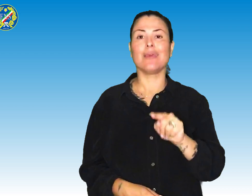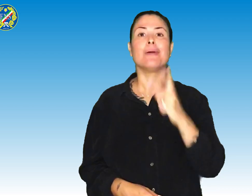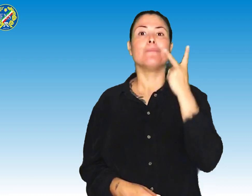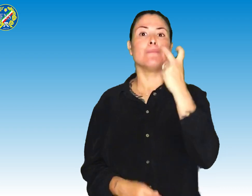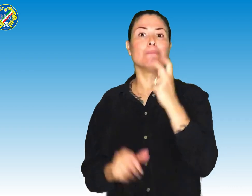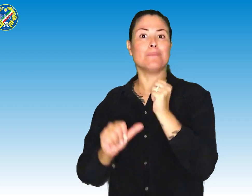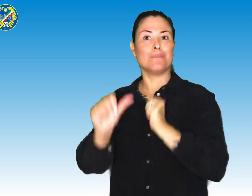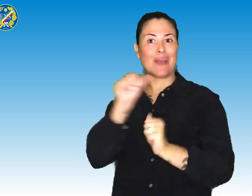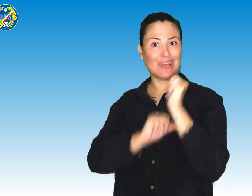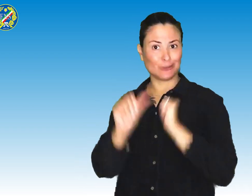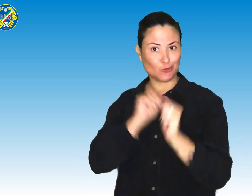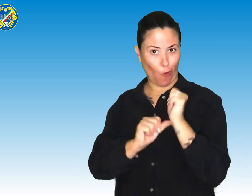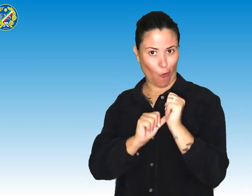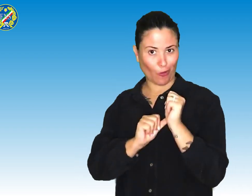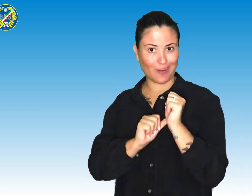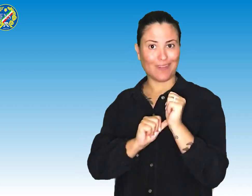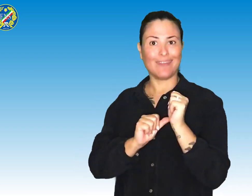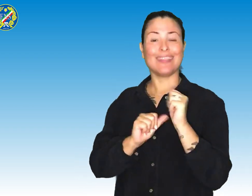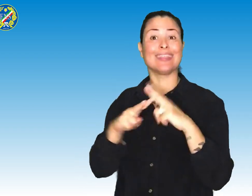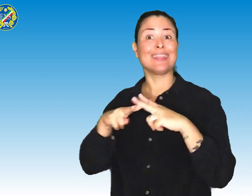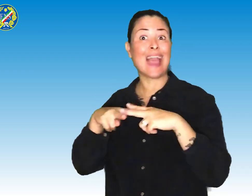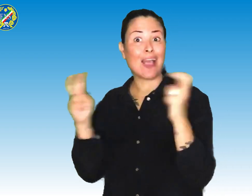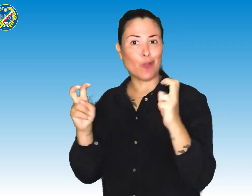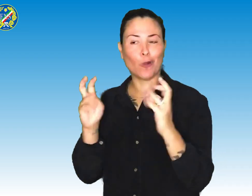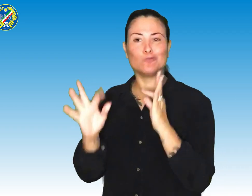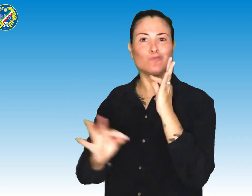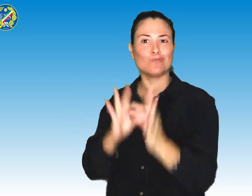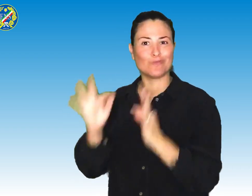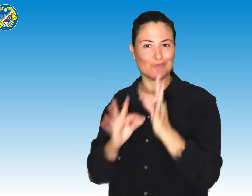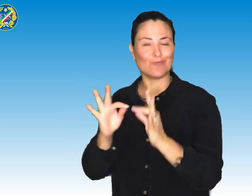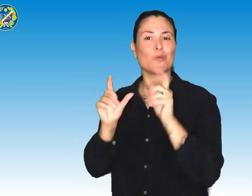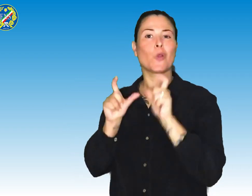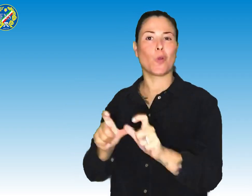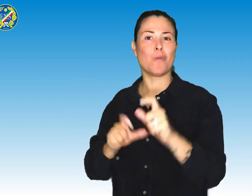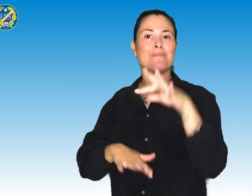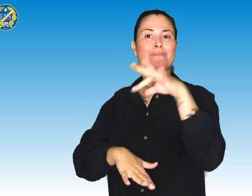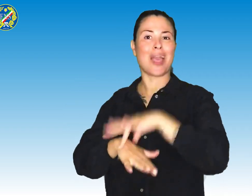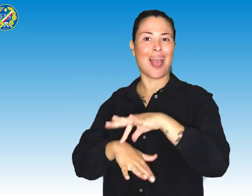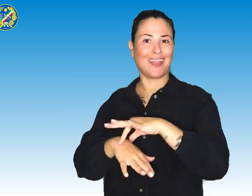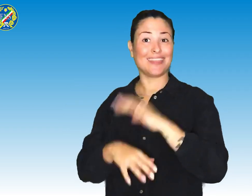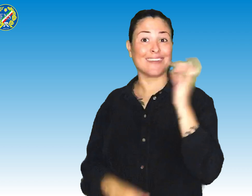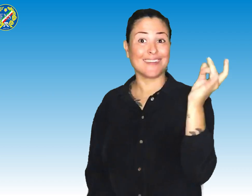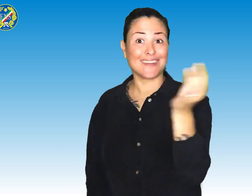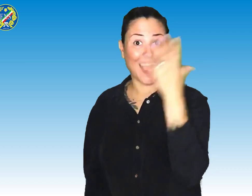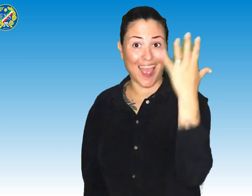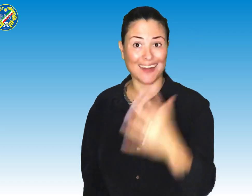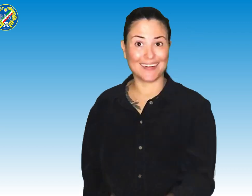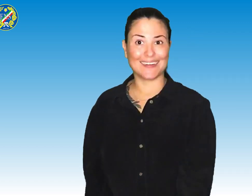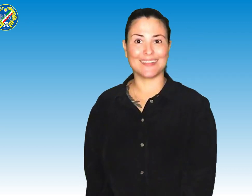identificate da normative regionali, per la prevenzione, diagnosi e trattamento delle malattie rare.